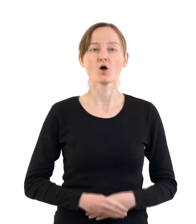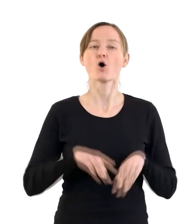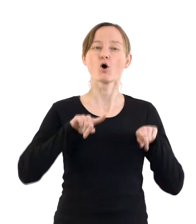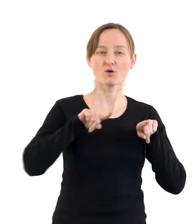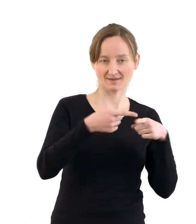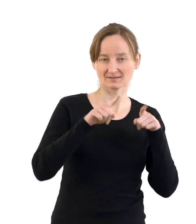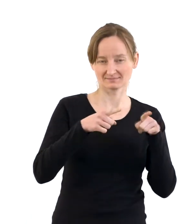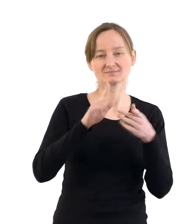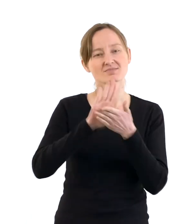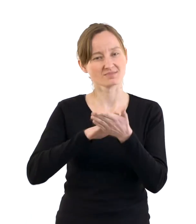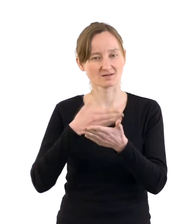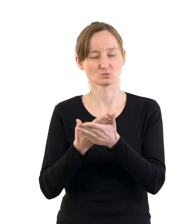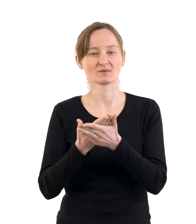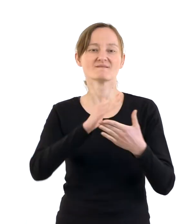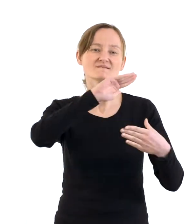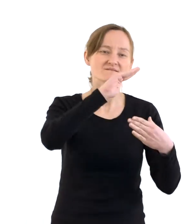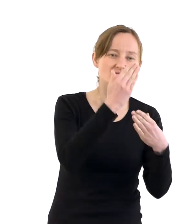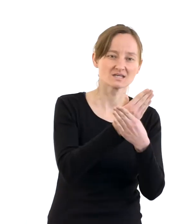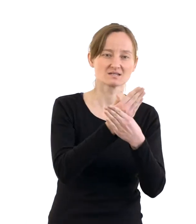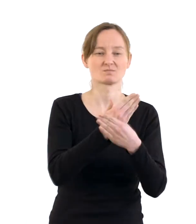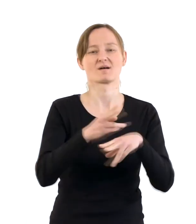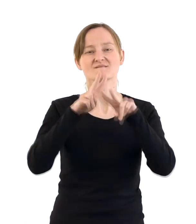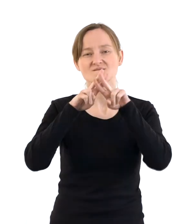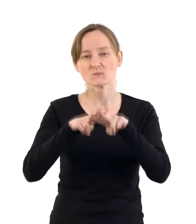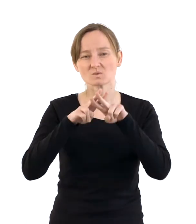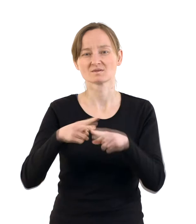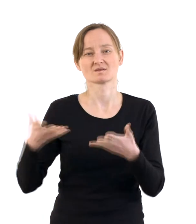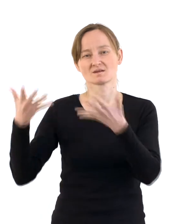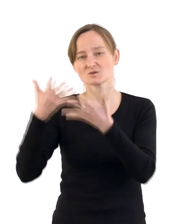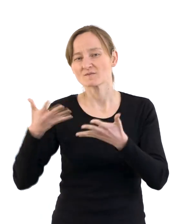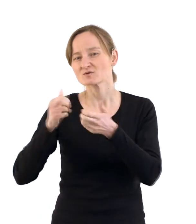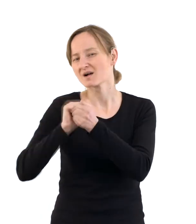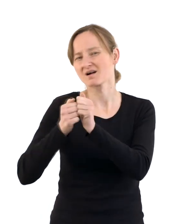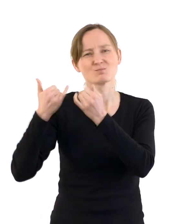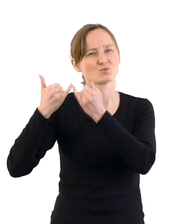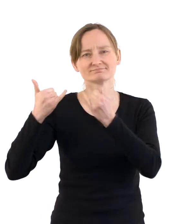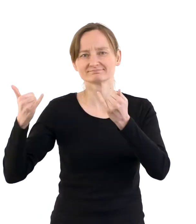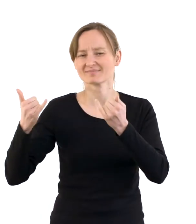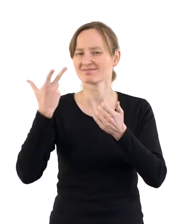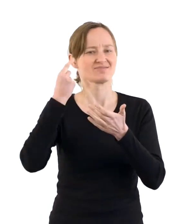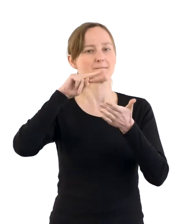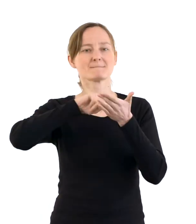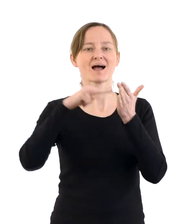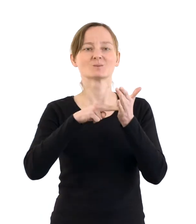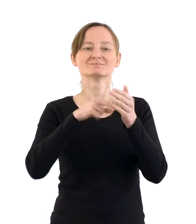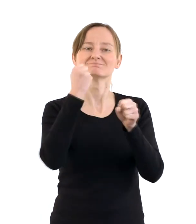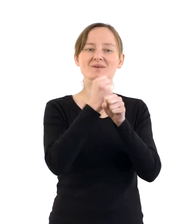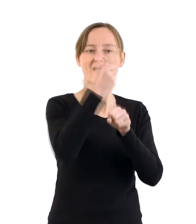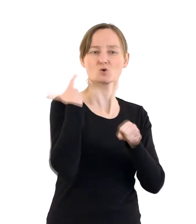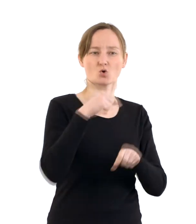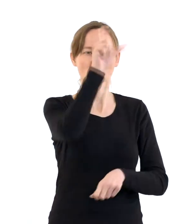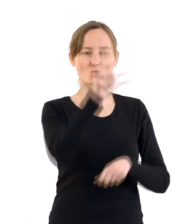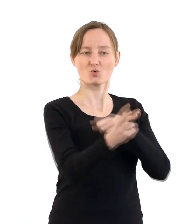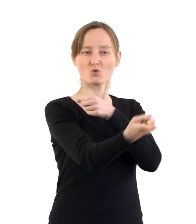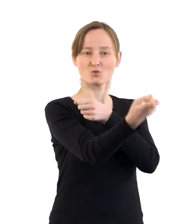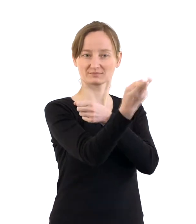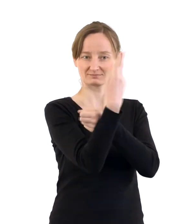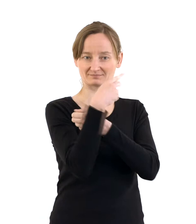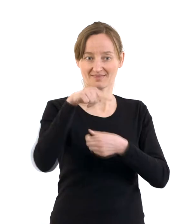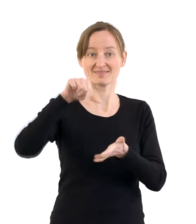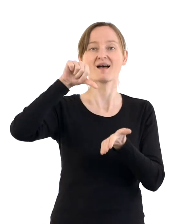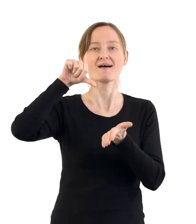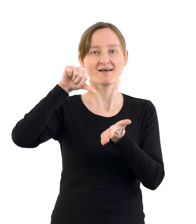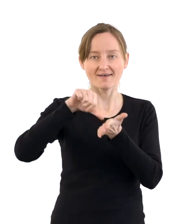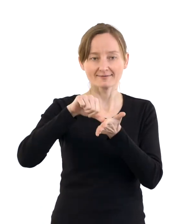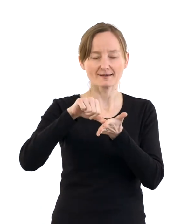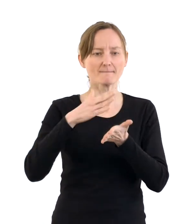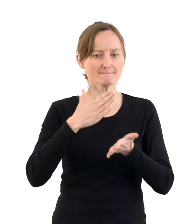Umowy cywilnoprawne najczęściej stosuje się w momencie, w którym organizacja nie planuje zatrudniać pracownika na etacie,